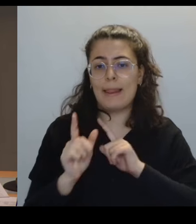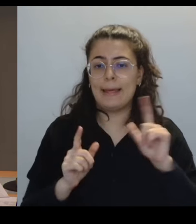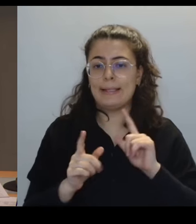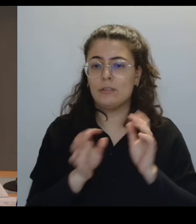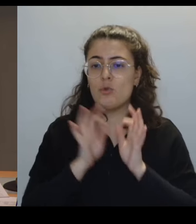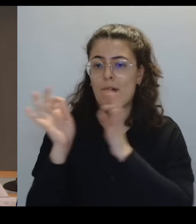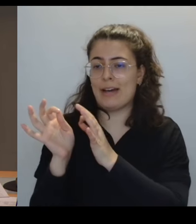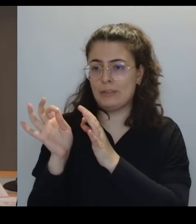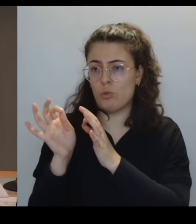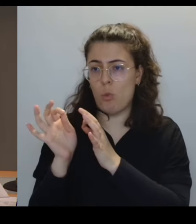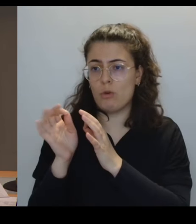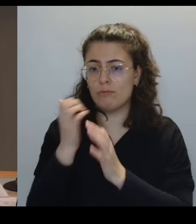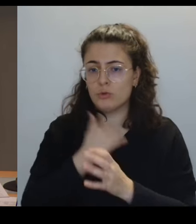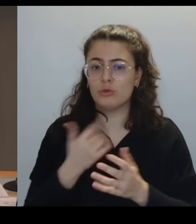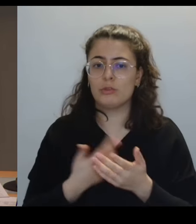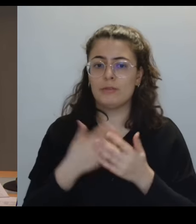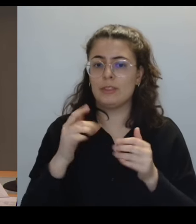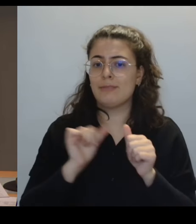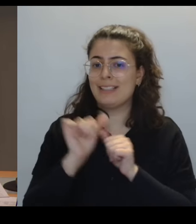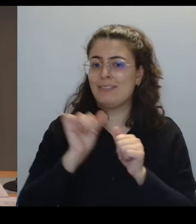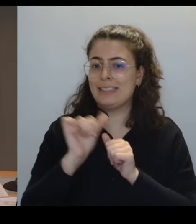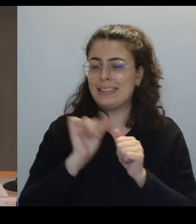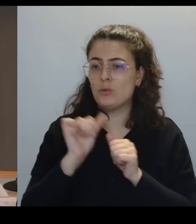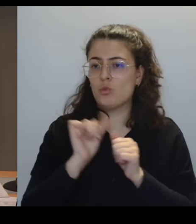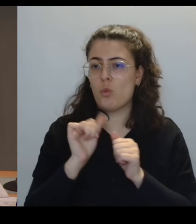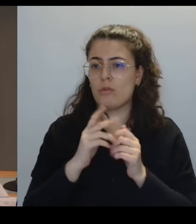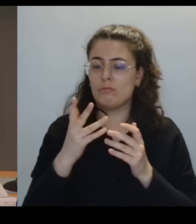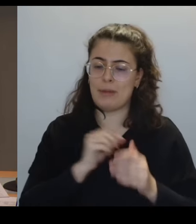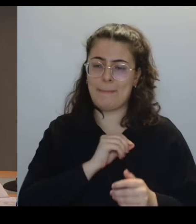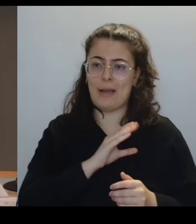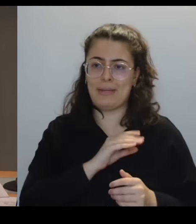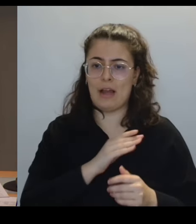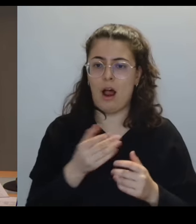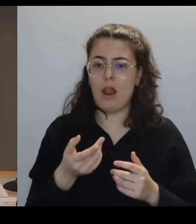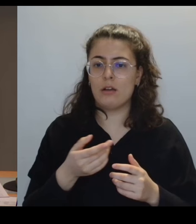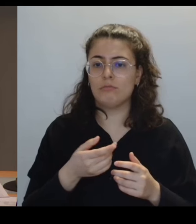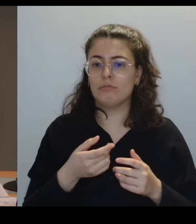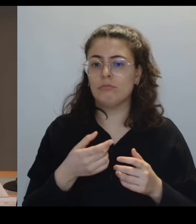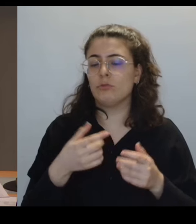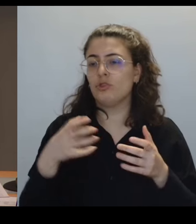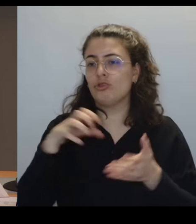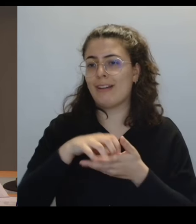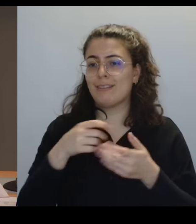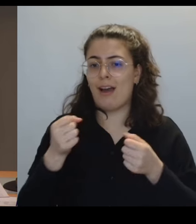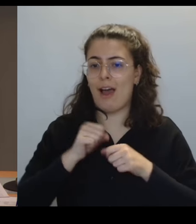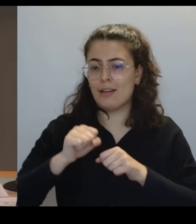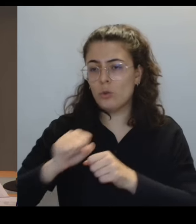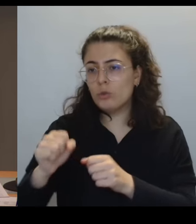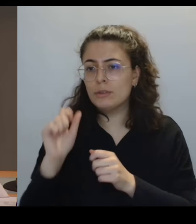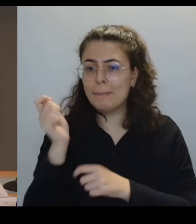betriebsnotwendigen Kapitals der Berliner Stadtreinigungsbetriebe und der Berliner Wasserbetriebe für das Jahr 24 an den Ausschuss für